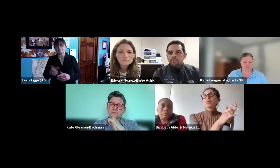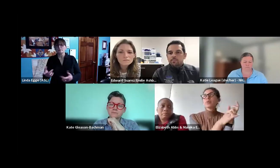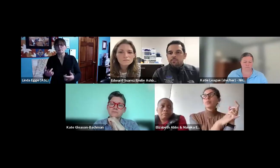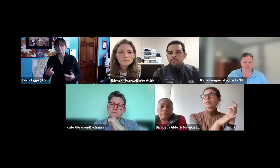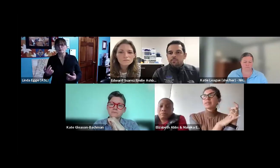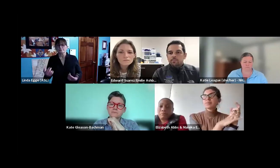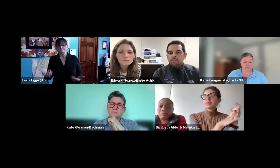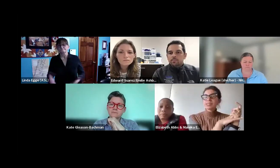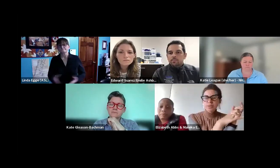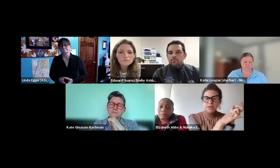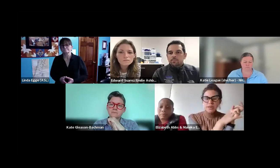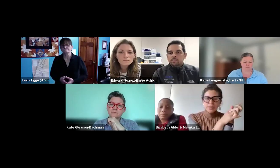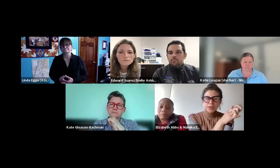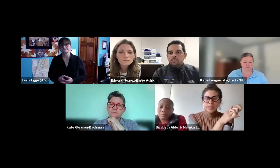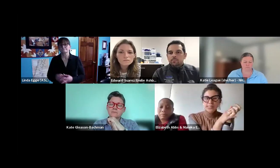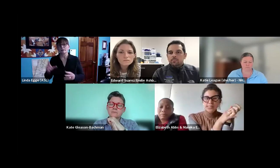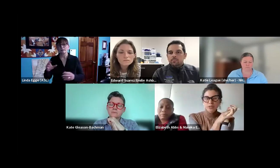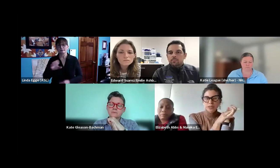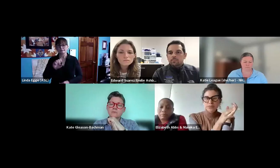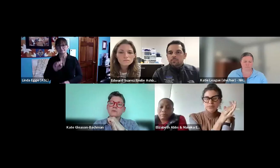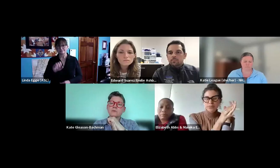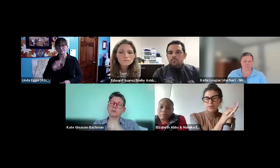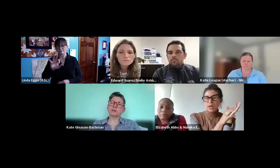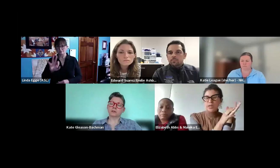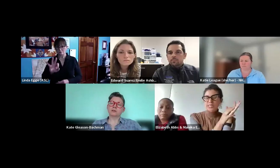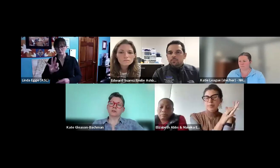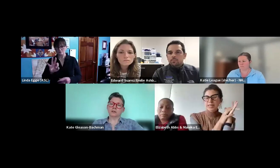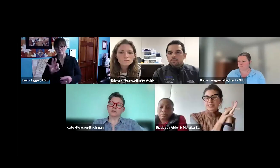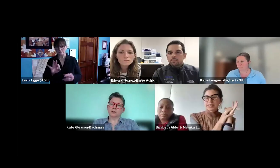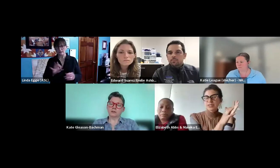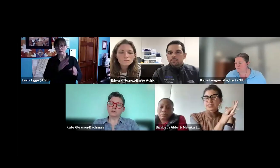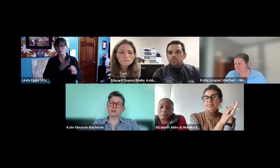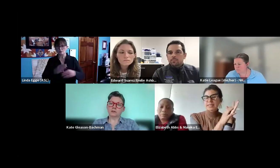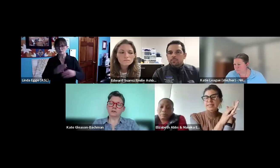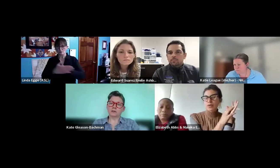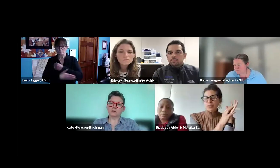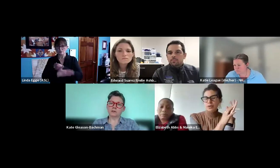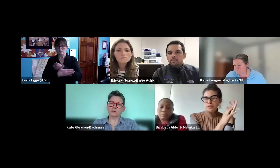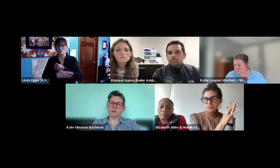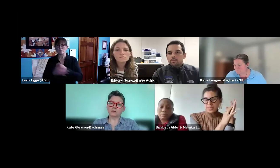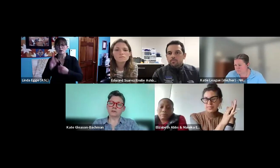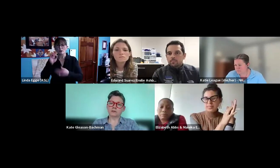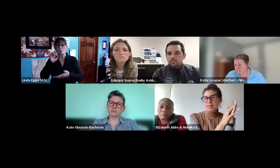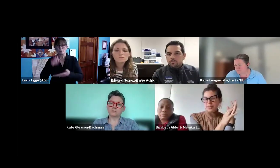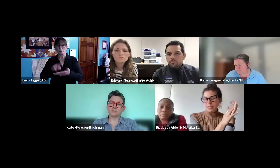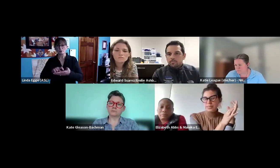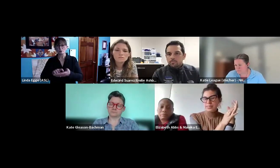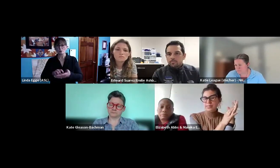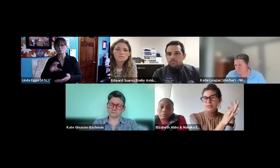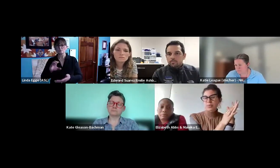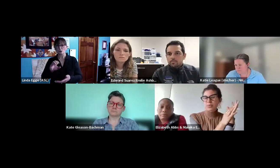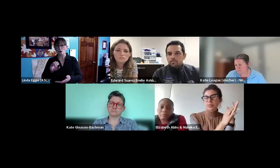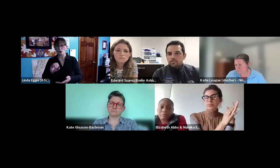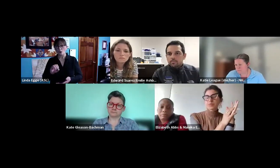Sin embargo, con PATH, a veces hago siete casos y salgo y sobre cada equipo.